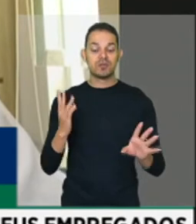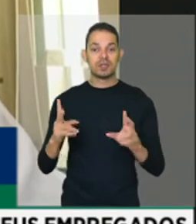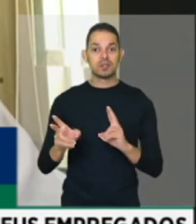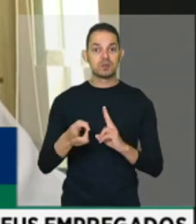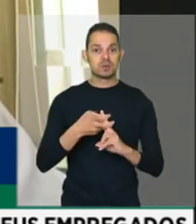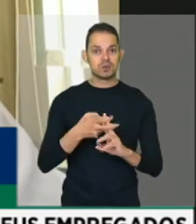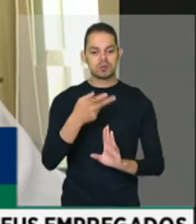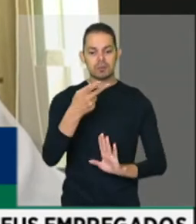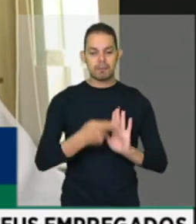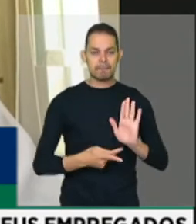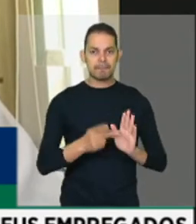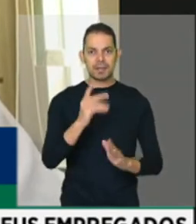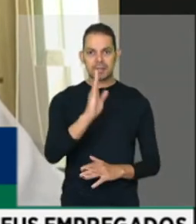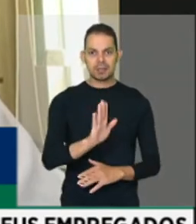DO SUS. DA IMUNIZAÇÃO, DO PLANO NACIONAL [CAMPAINHA] DE